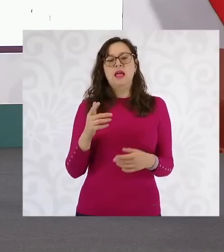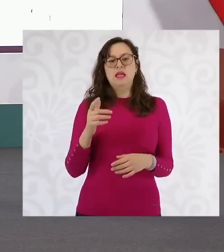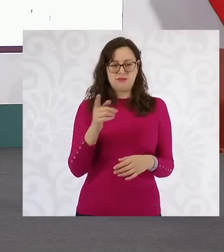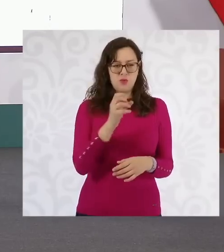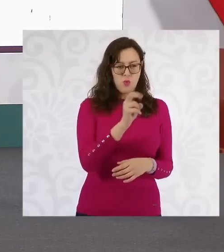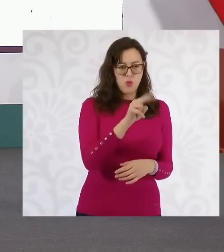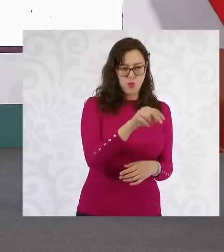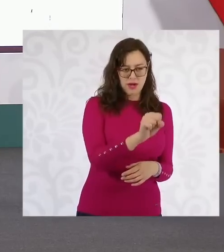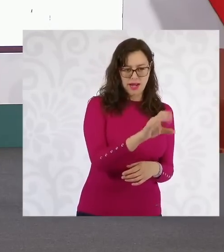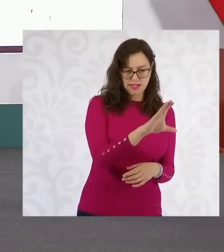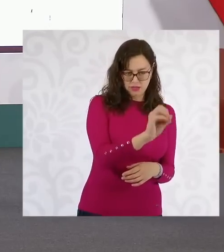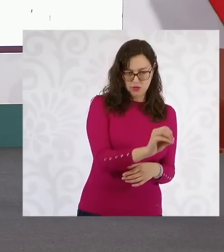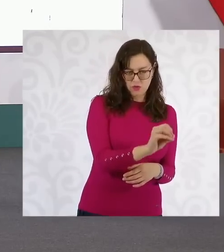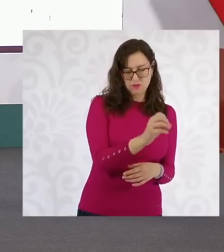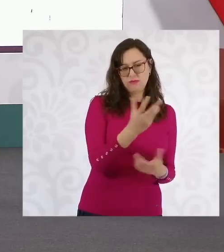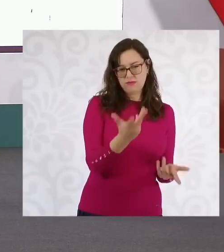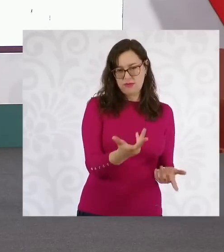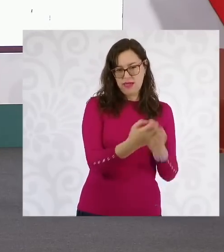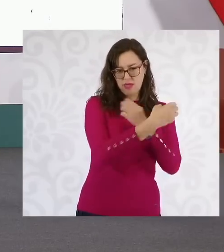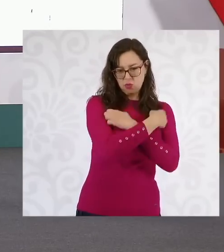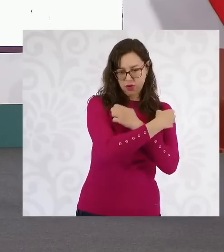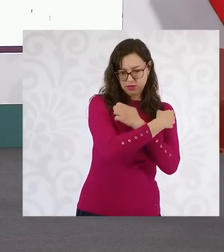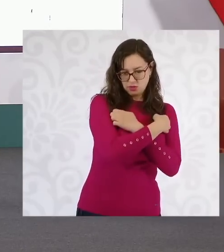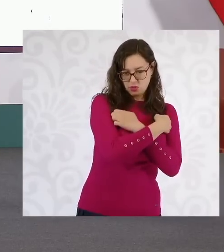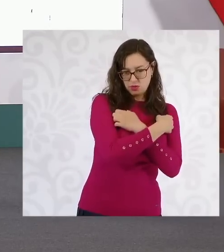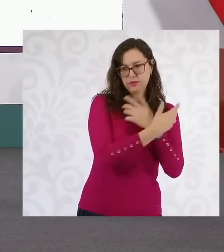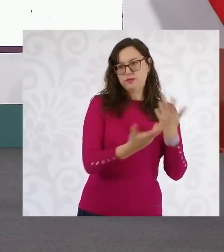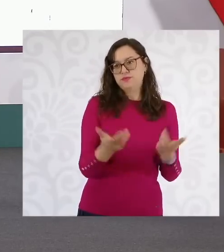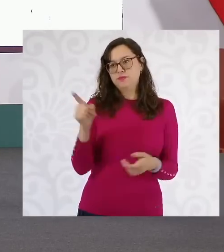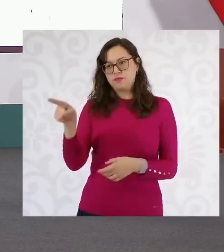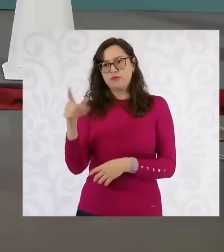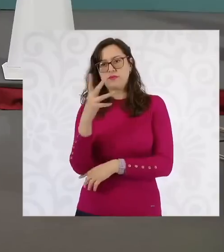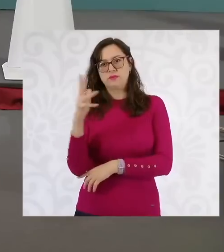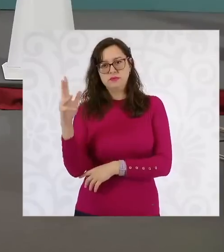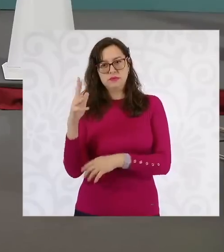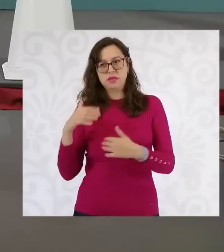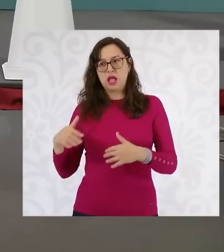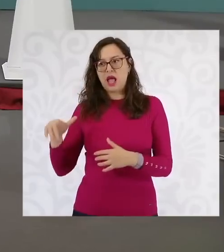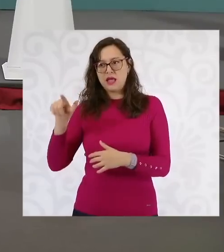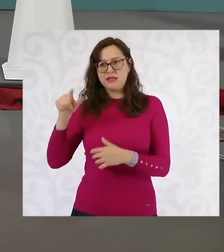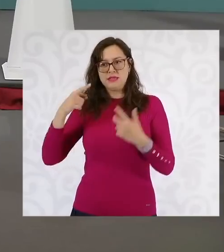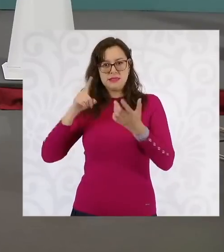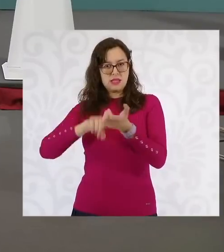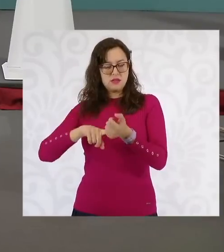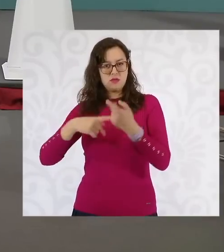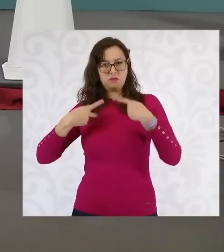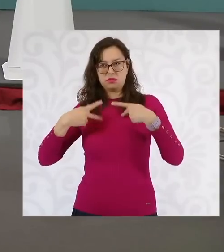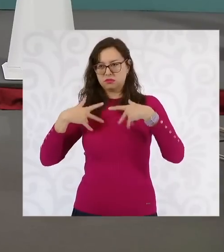refiere a los asentamientos humanos en el mundo y México tiene la presidencia en este caso en